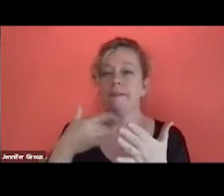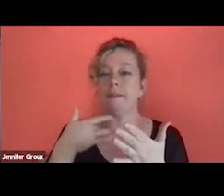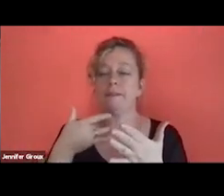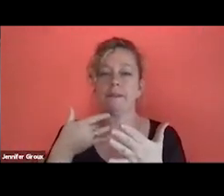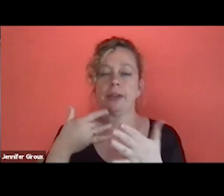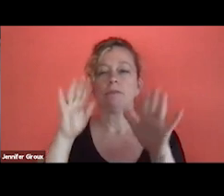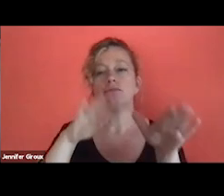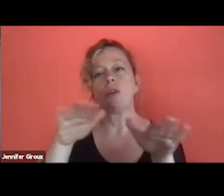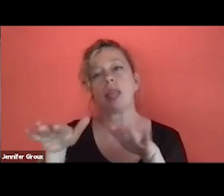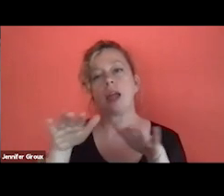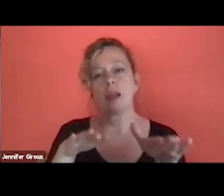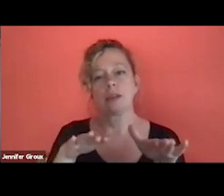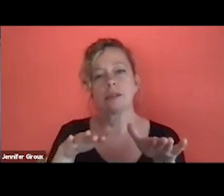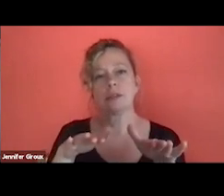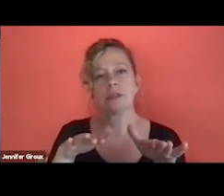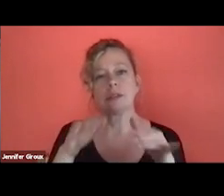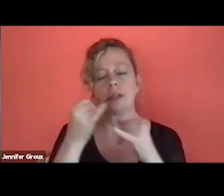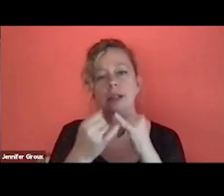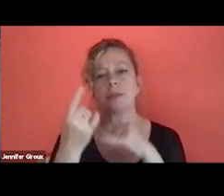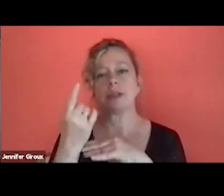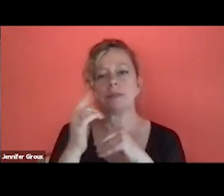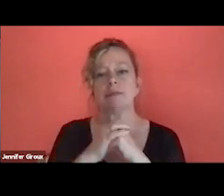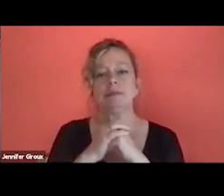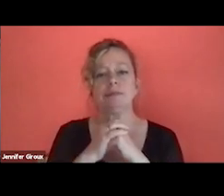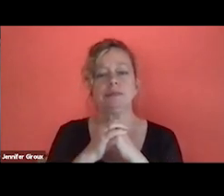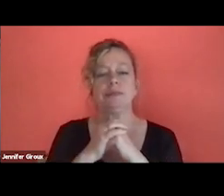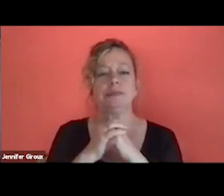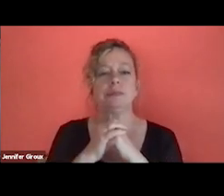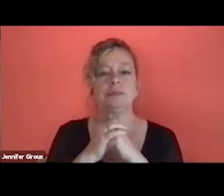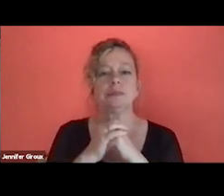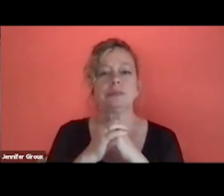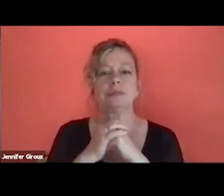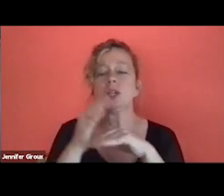Y luego, la última diapositiva aquí a la que pasaré es la relajación muscular progresiva.